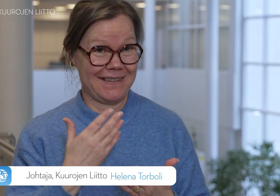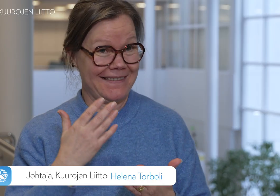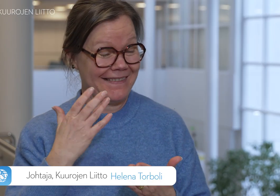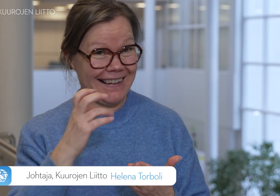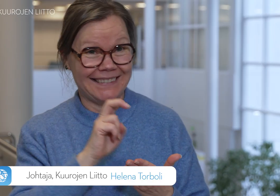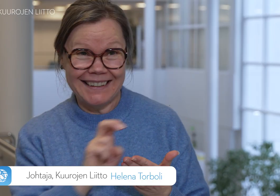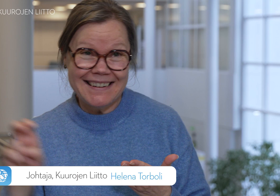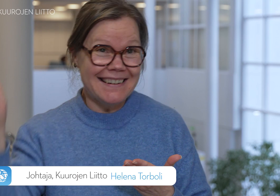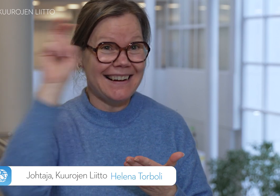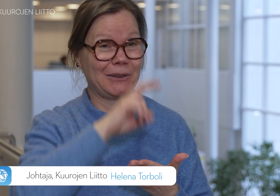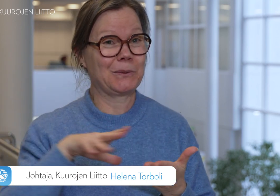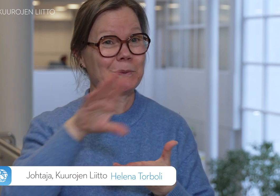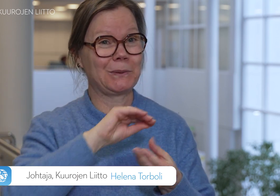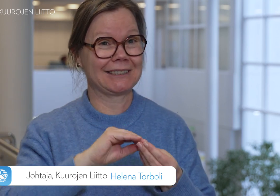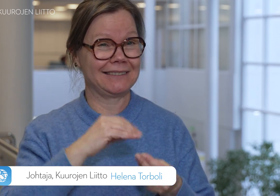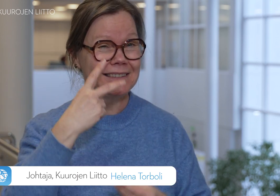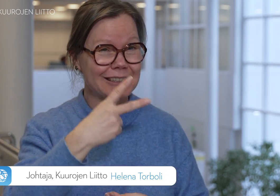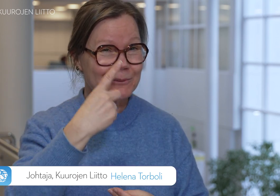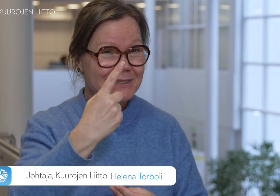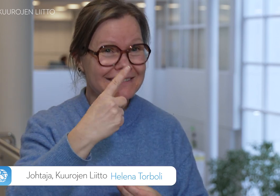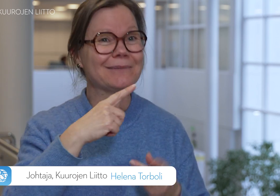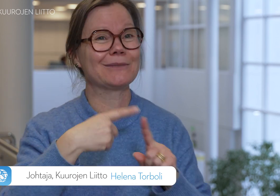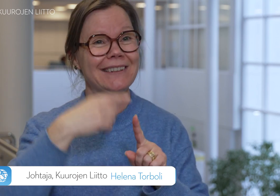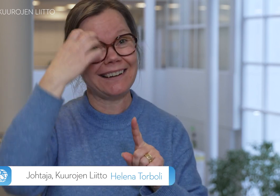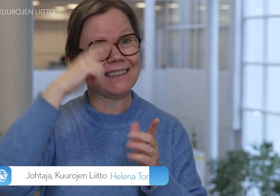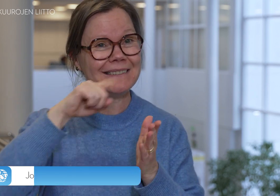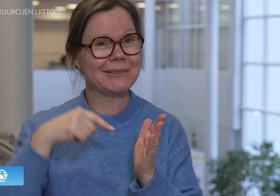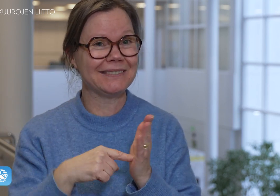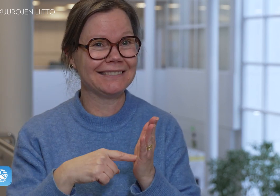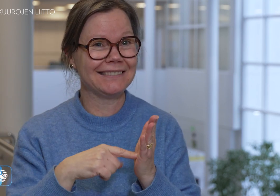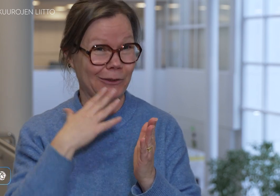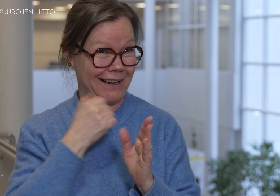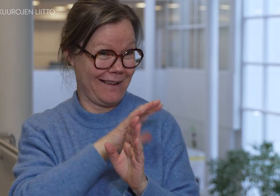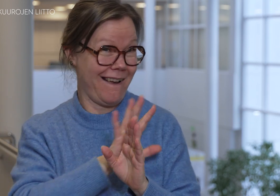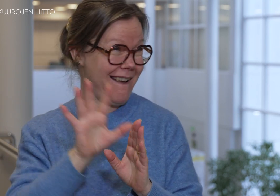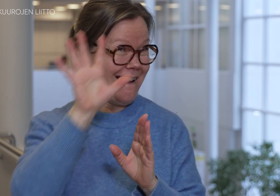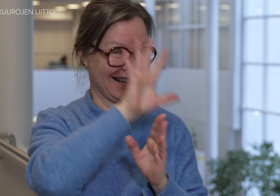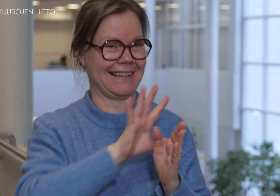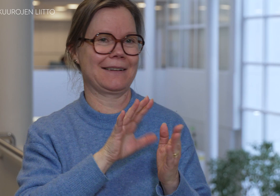Kiertue oli valtava, se sisälsi 21 hyvinvointialuetta + Helsingin kaupungin.